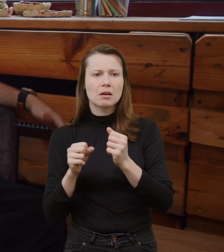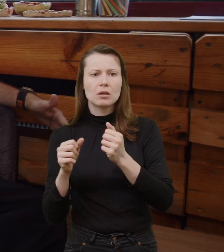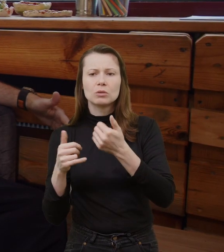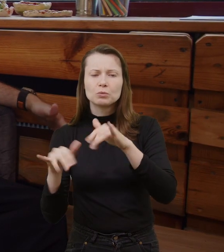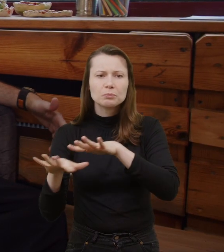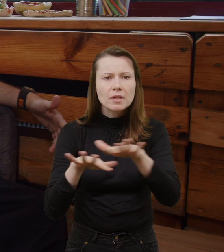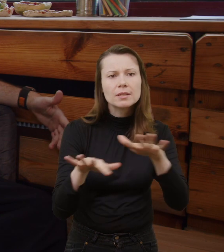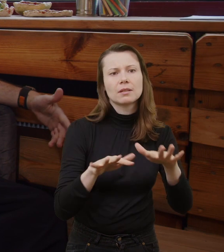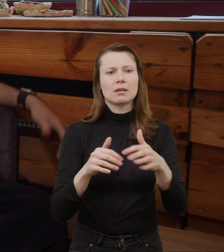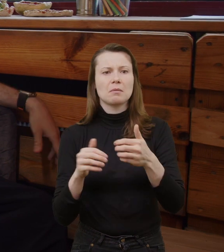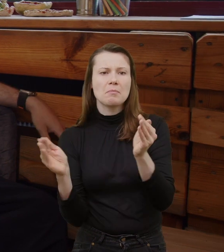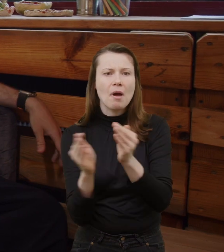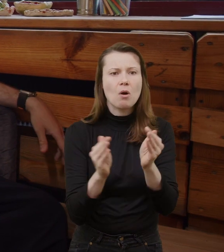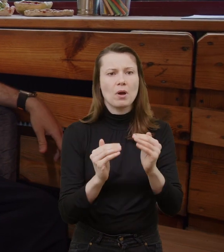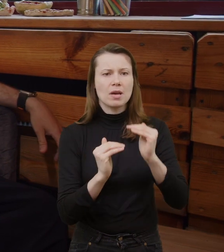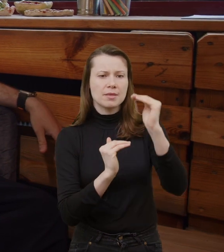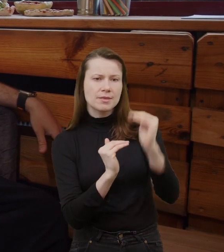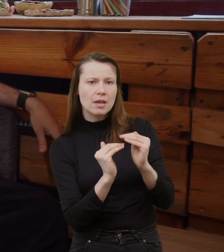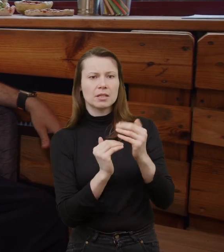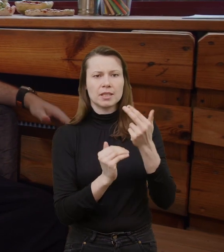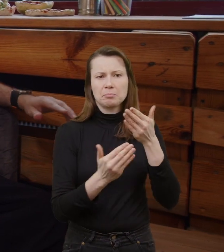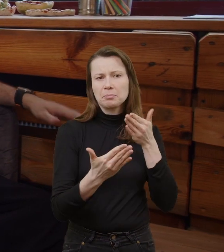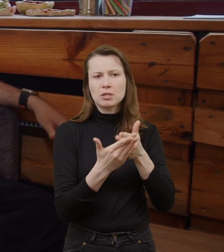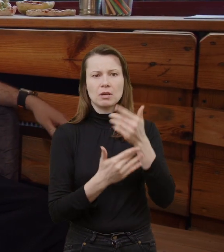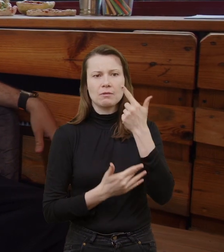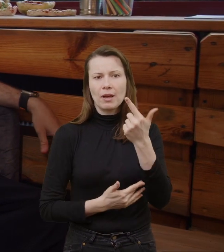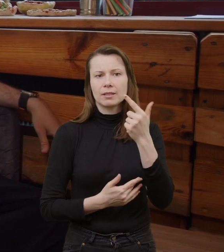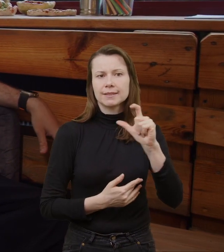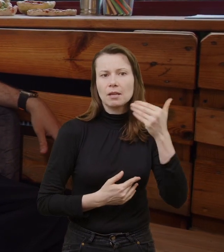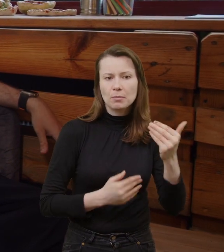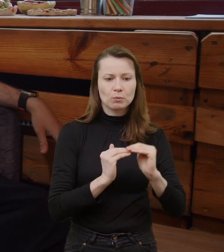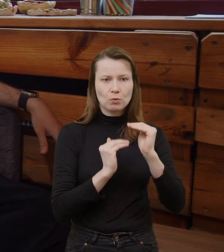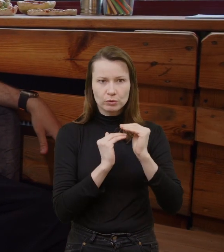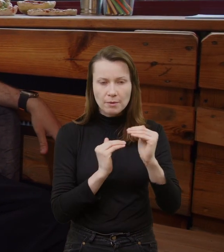ale zawsze niższe niż 2 centymetry progi. Wszystkie drzwi są jednoskrzydłowe